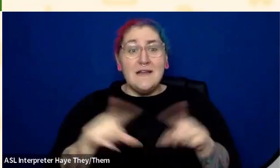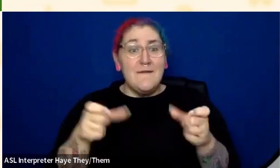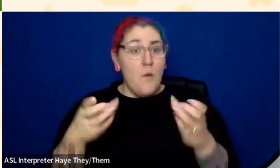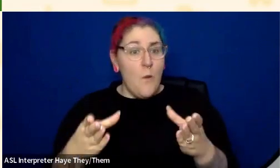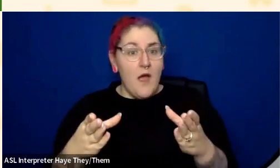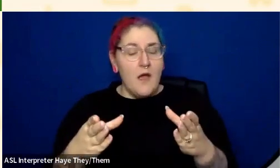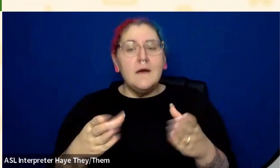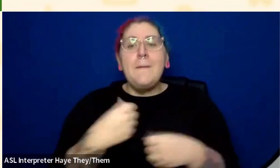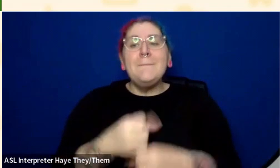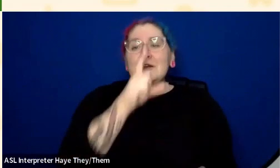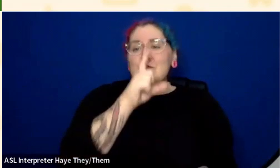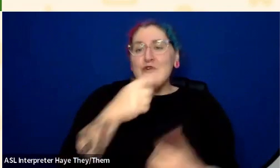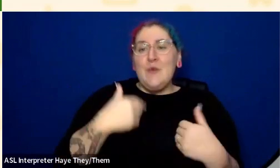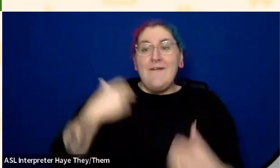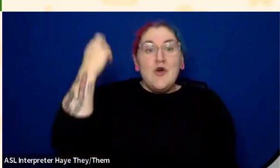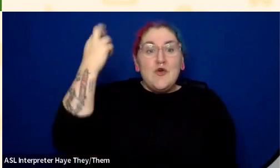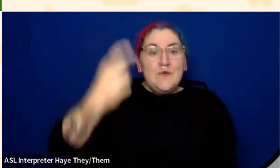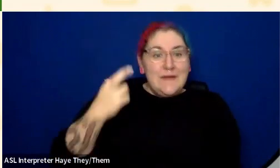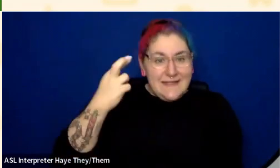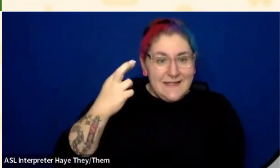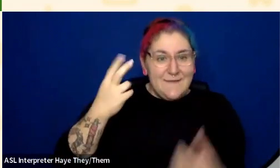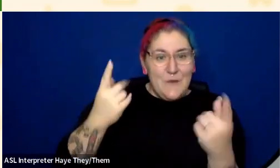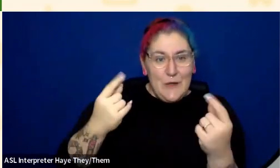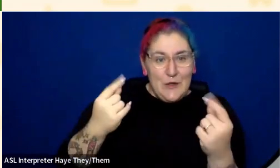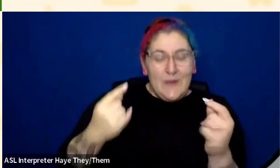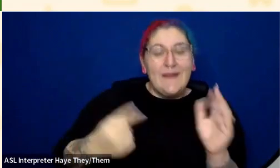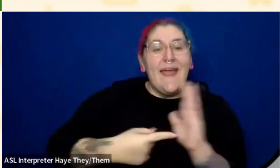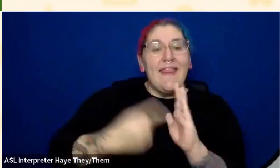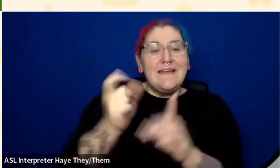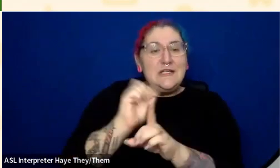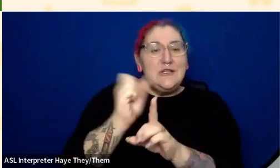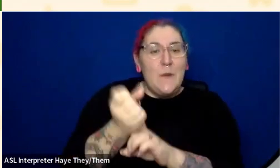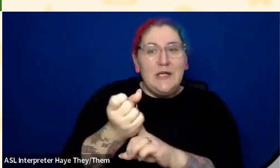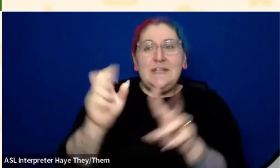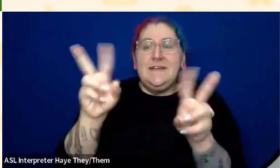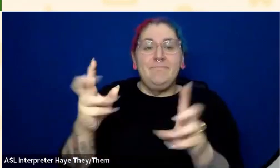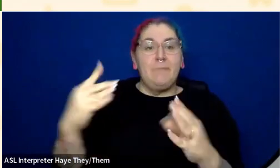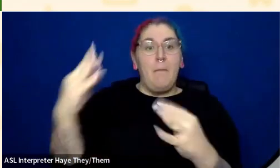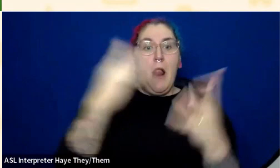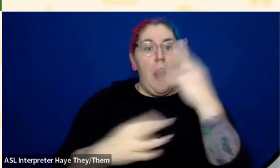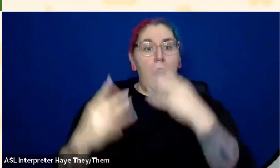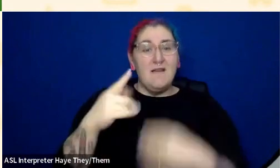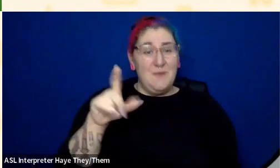En este caso, nuestra pregunta es: ¿son necesarias las animaciones? ¿Podemos usar imágenes para lograr lo mismo?